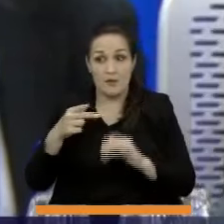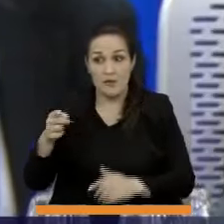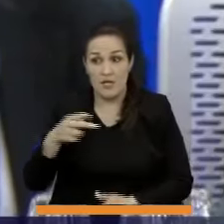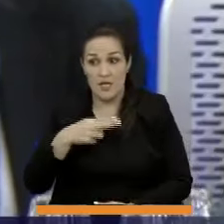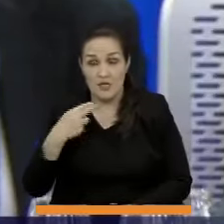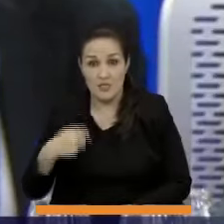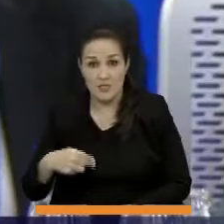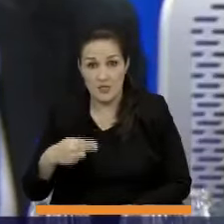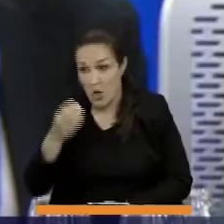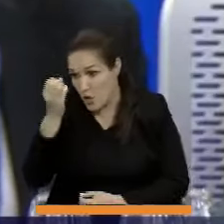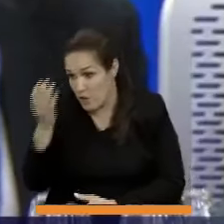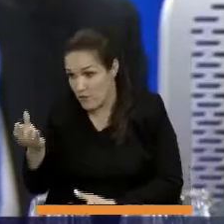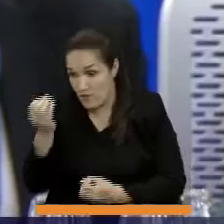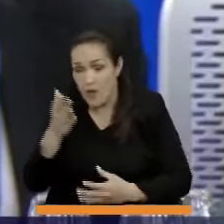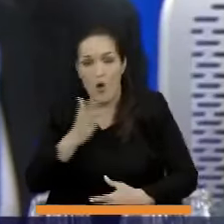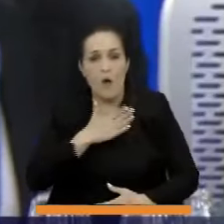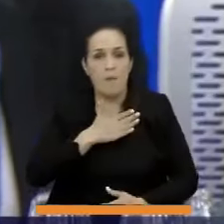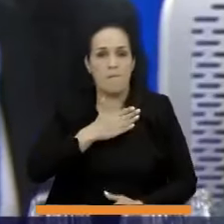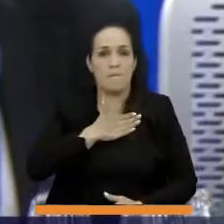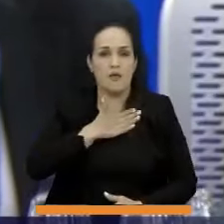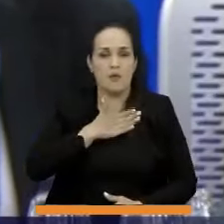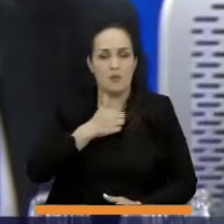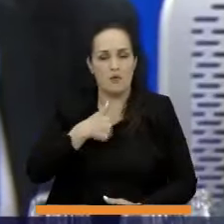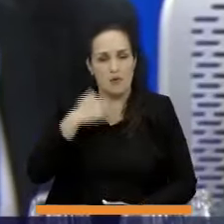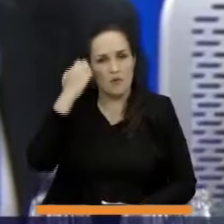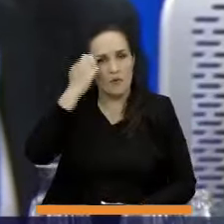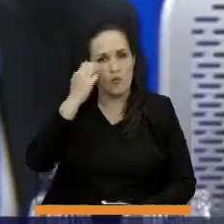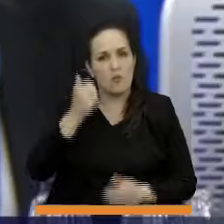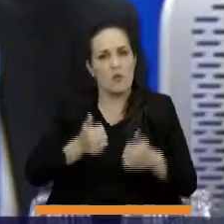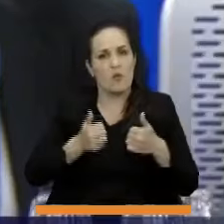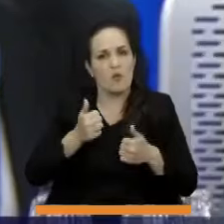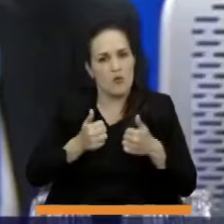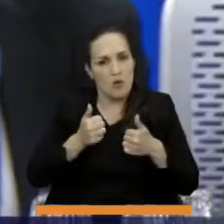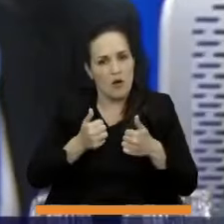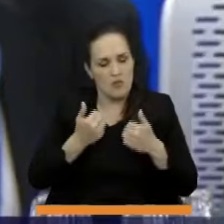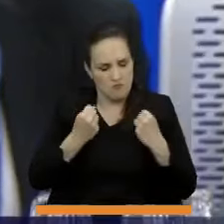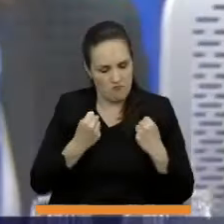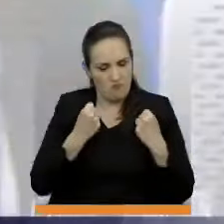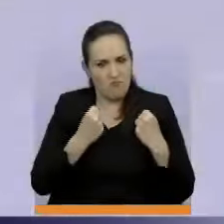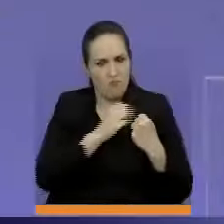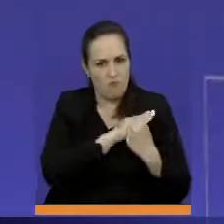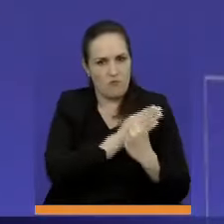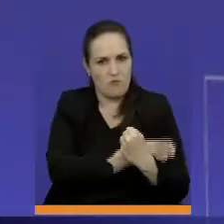LOS EUROPEOS, CUESTIóN QUE SE NOS PLANTEA ES QUEREMOS LEER LA HISTORIA ESCRITA POR OTROS, ERAN LANZADAS POR VLADIMIR PUTIN, LAS